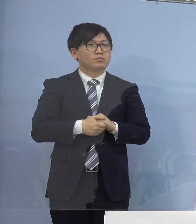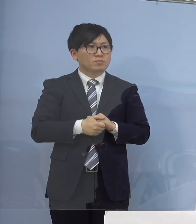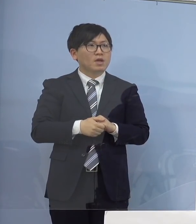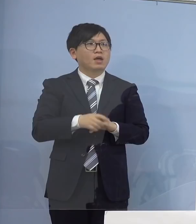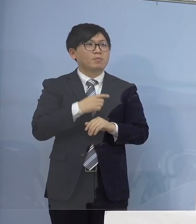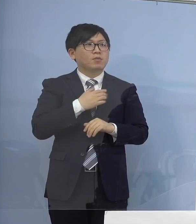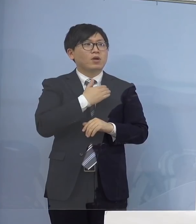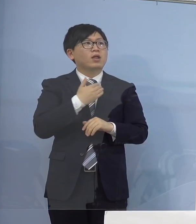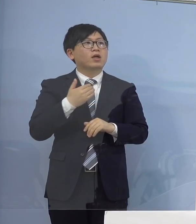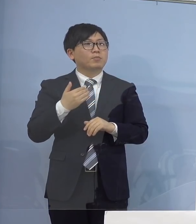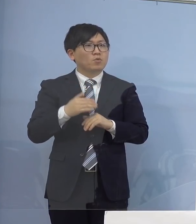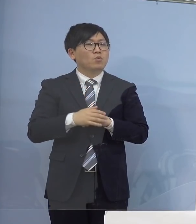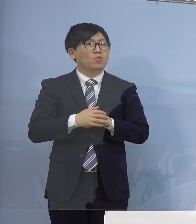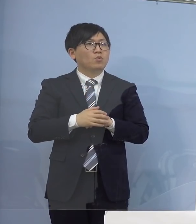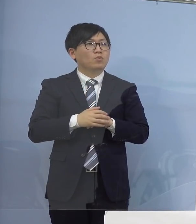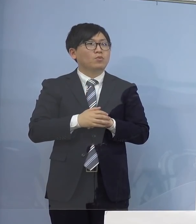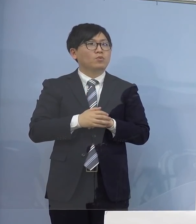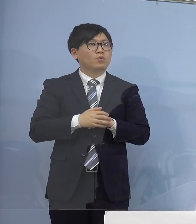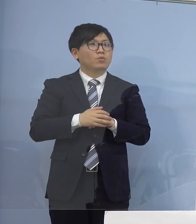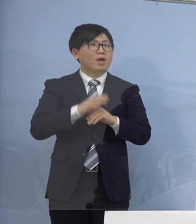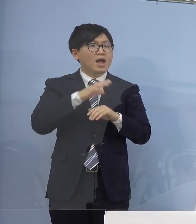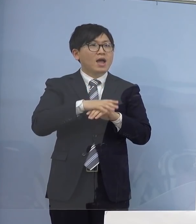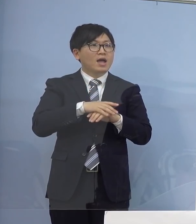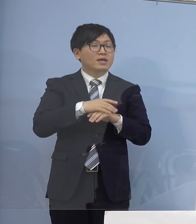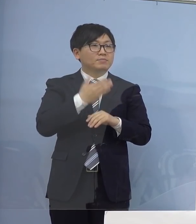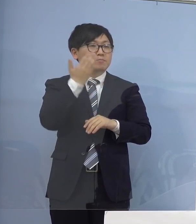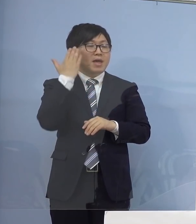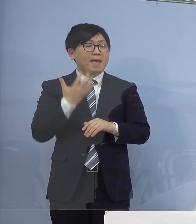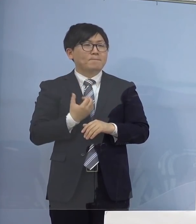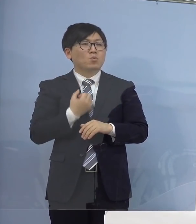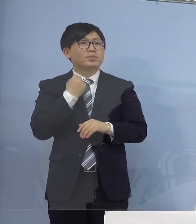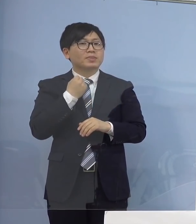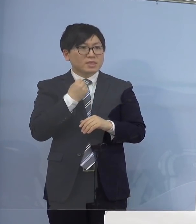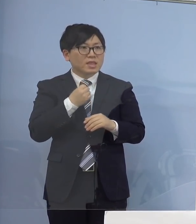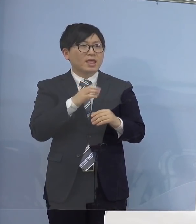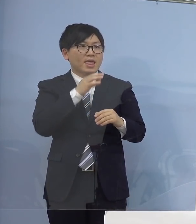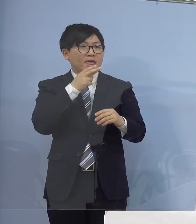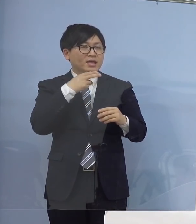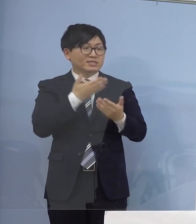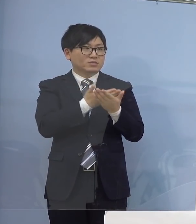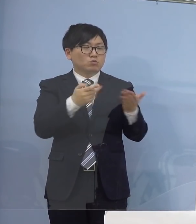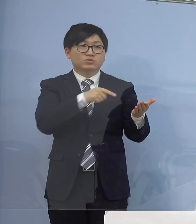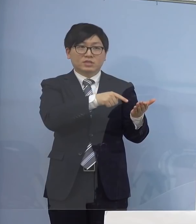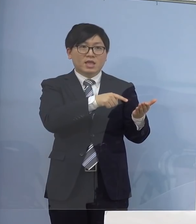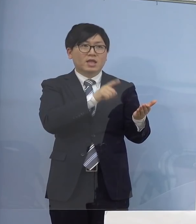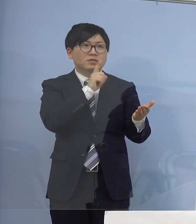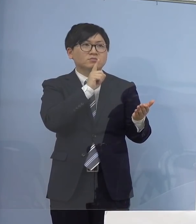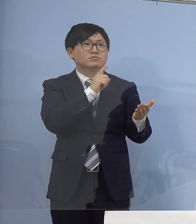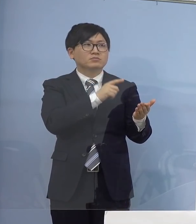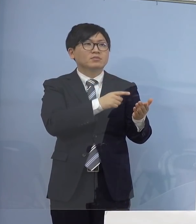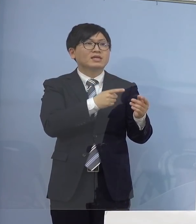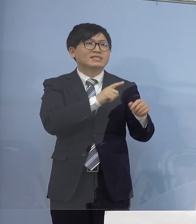ただもちろん通告をさせていただいて 事前予告やっぱりしておかないと 仕入れの関係とか色々ありますのでね